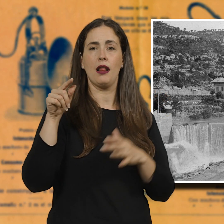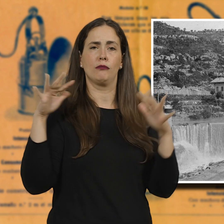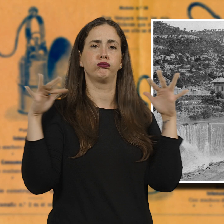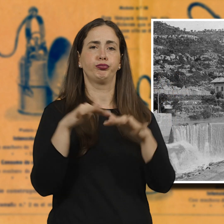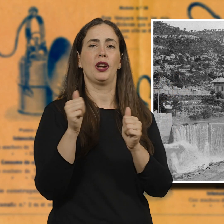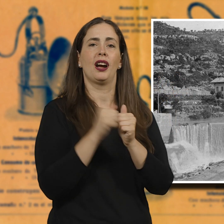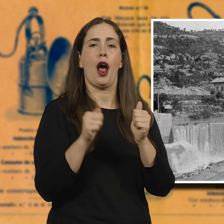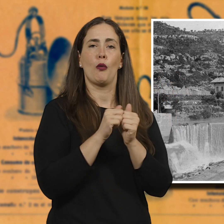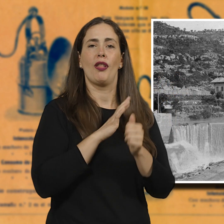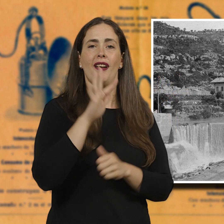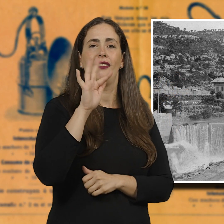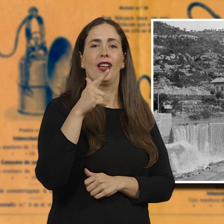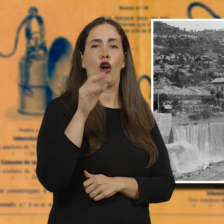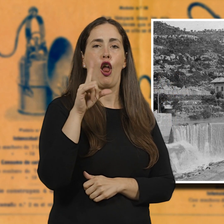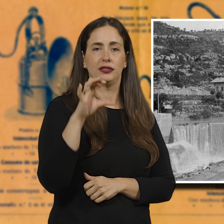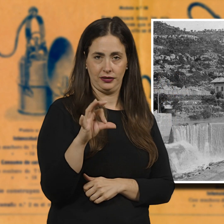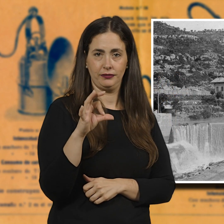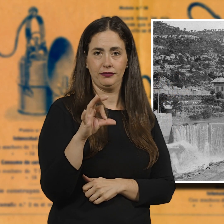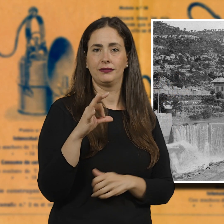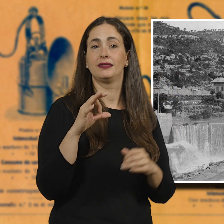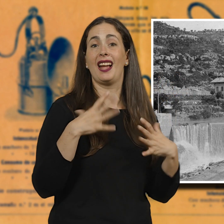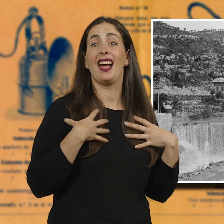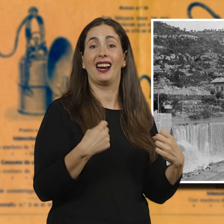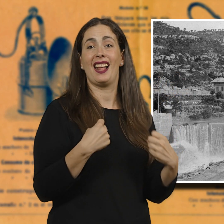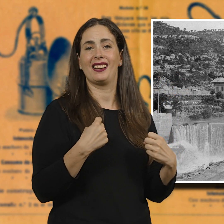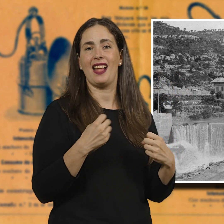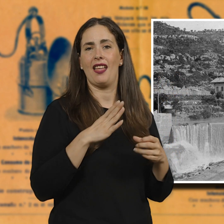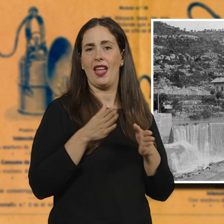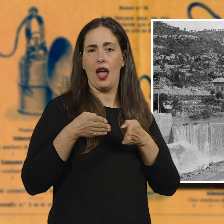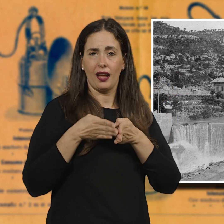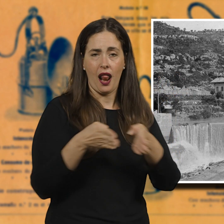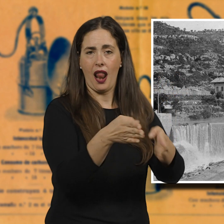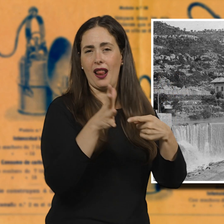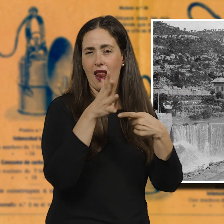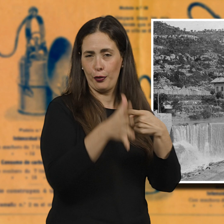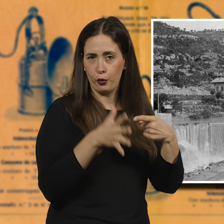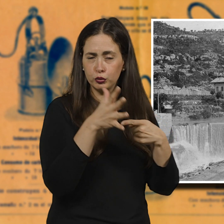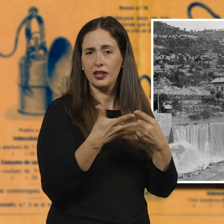on es concentraven el carbó de Fígols, l’energia del canal industrial,